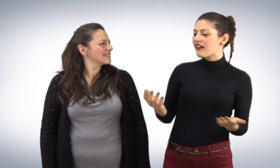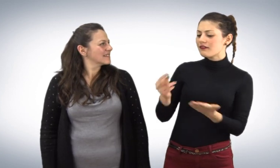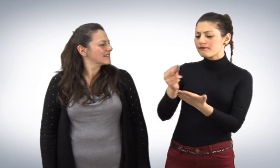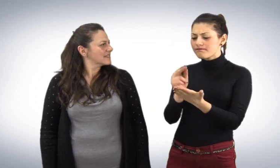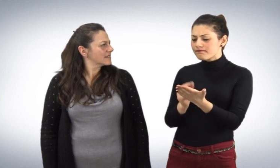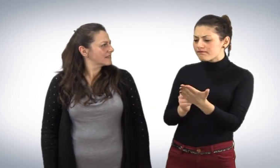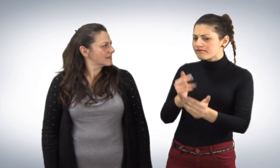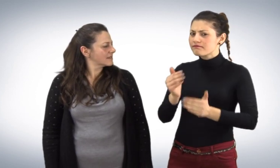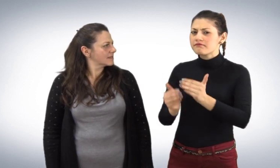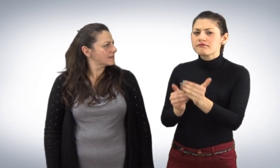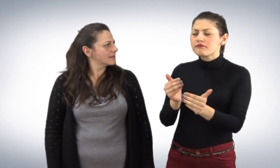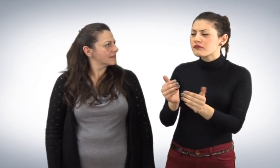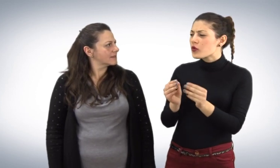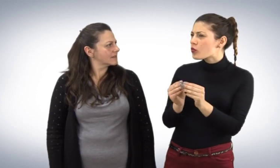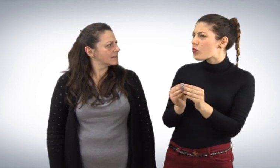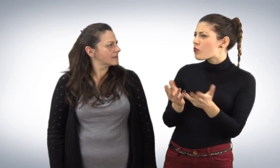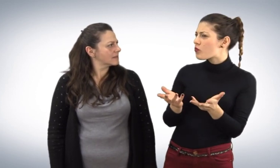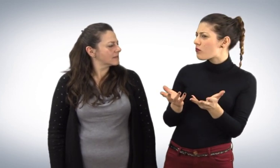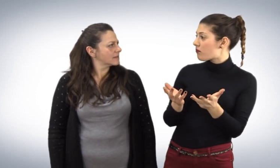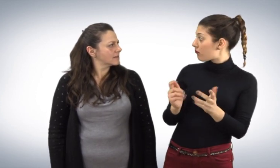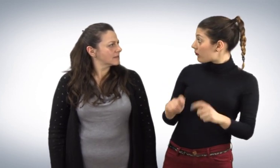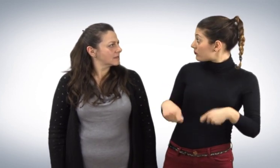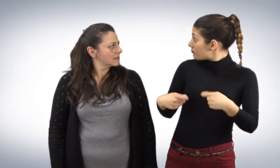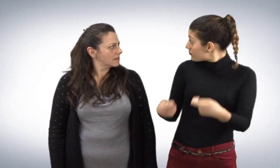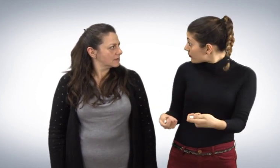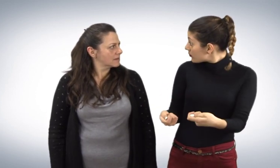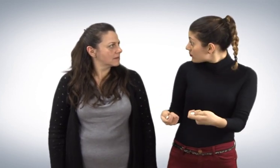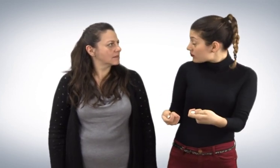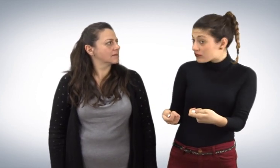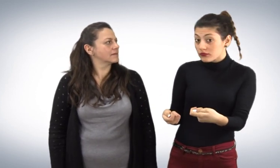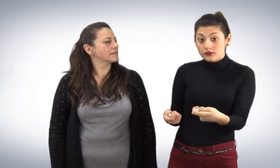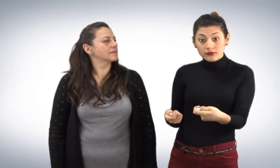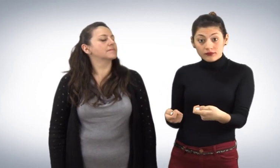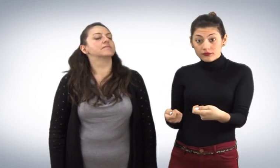Per fa la domanda qual'è la procedura? Ci sono delle spese?